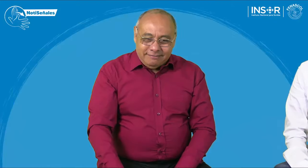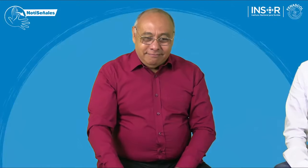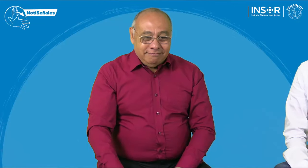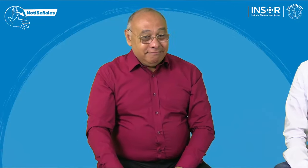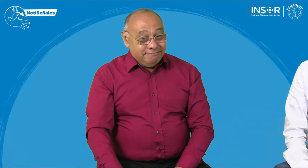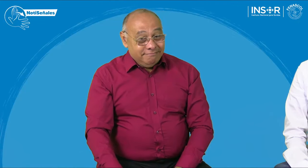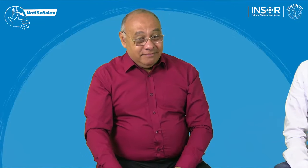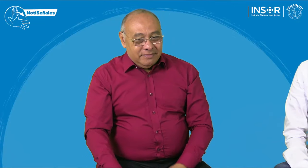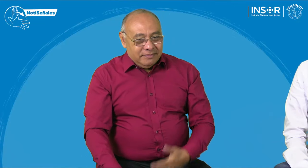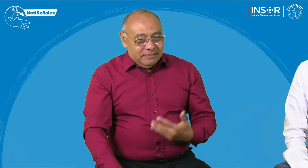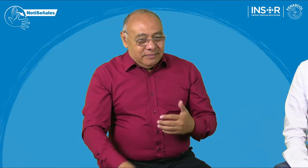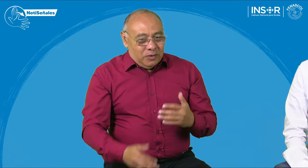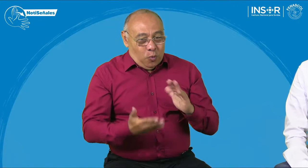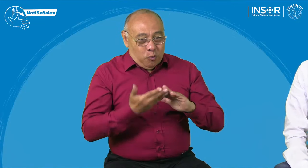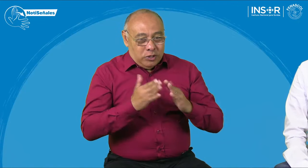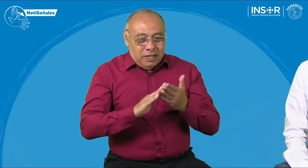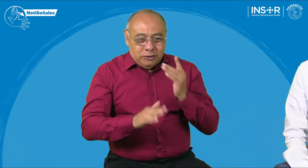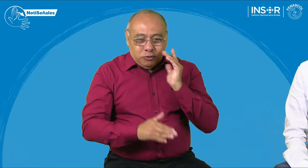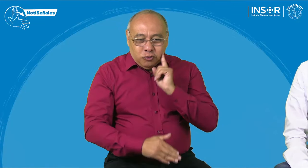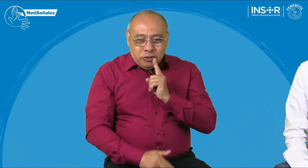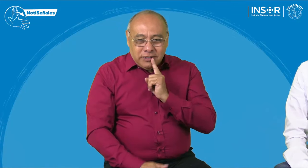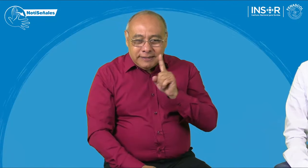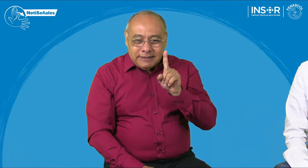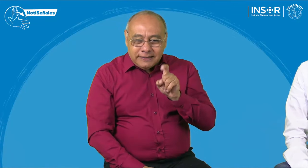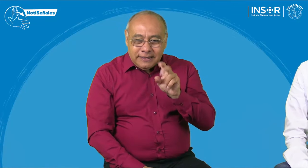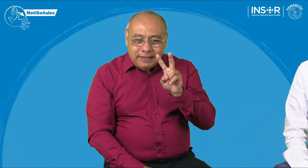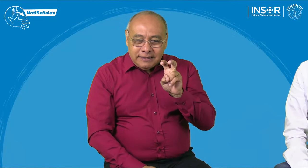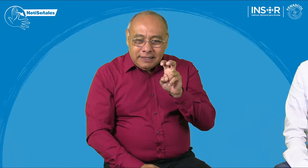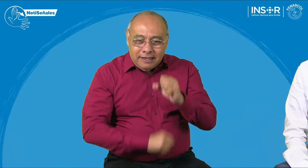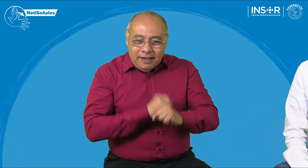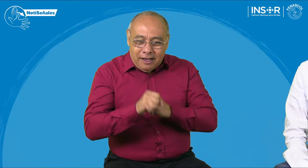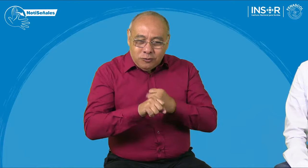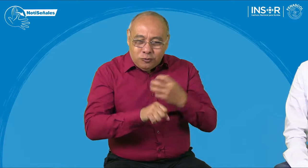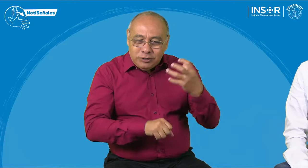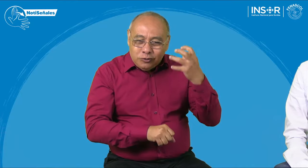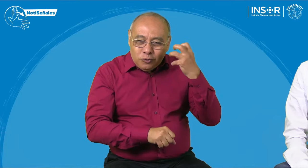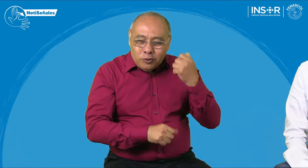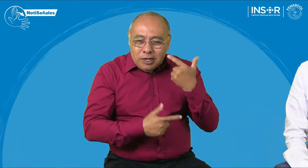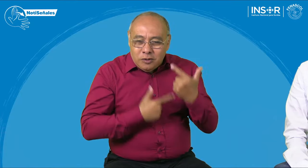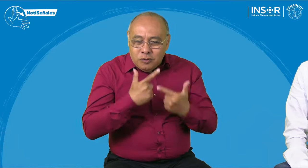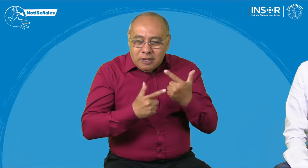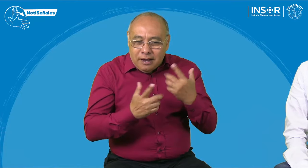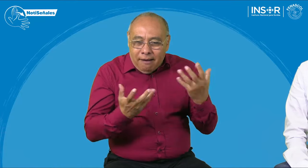de posesión en el cargo, Súper emocionante.